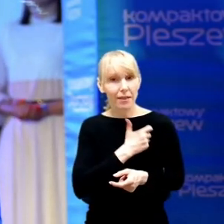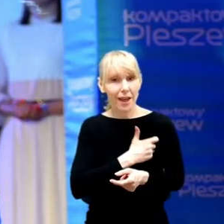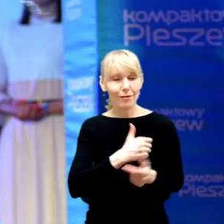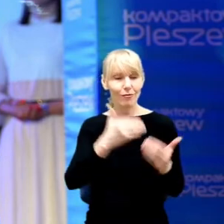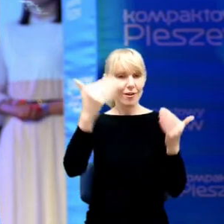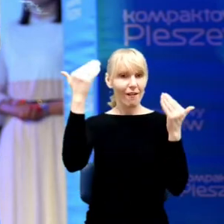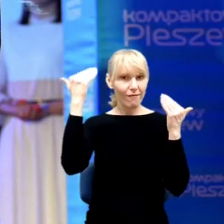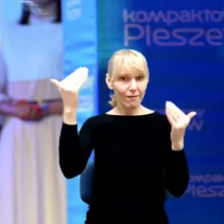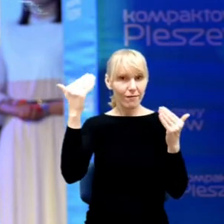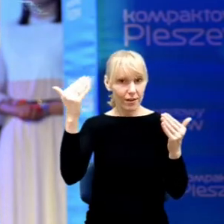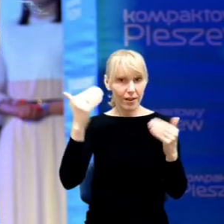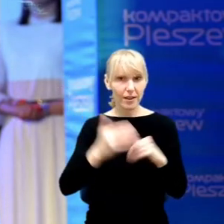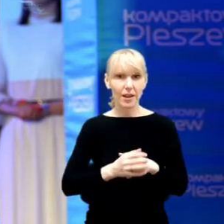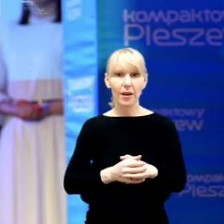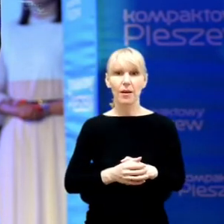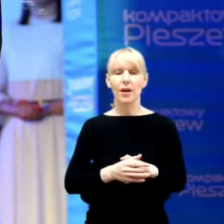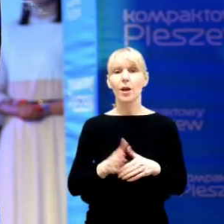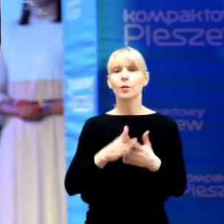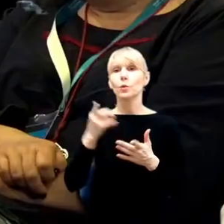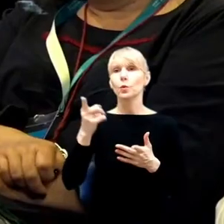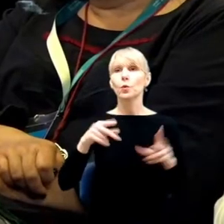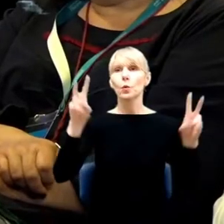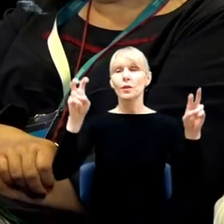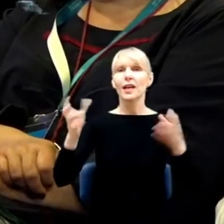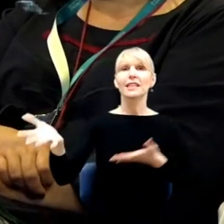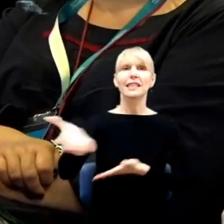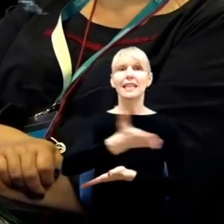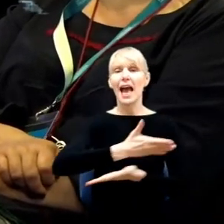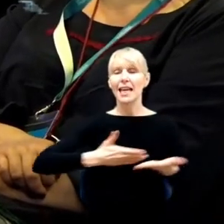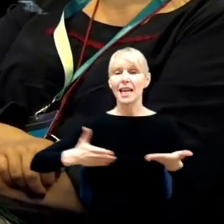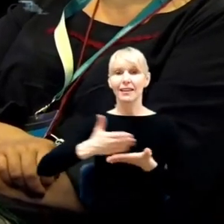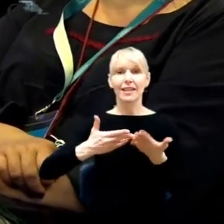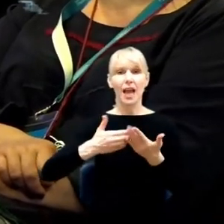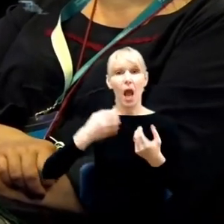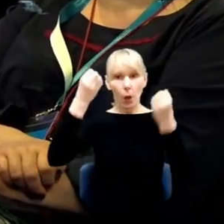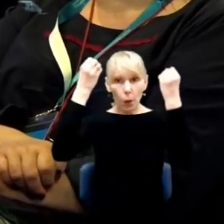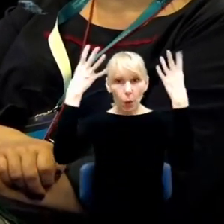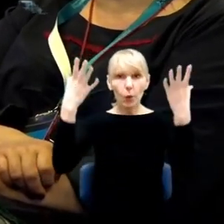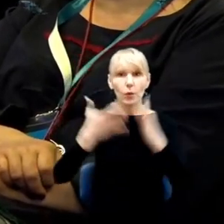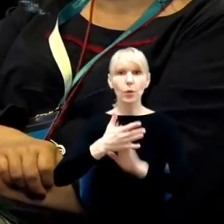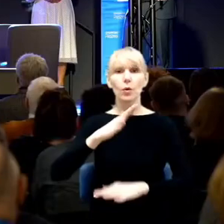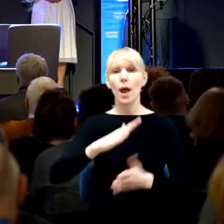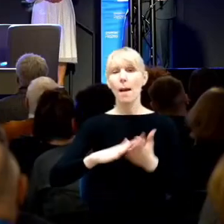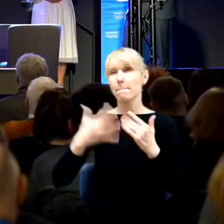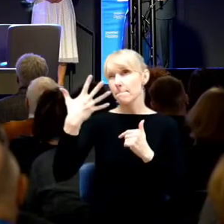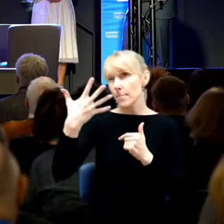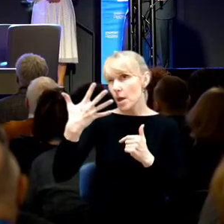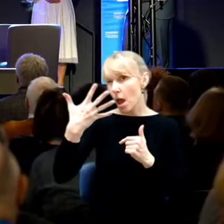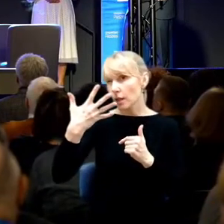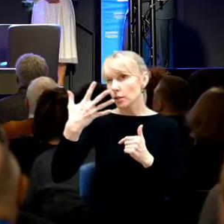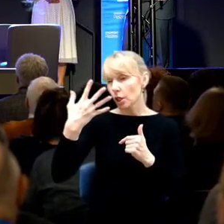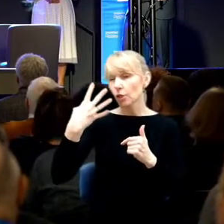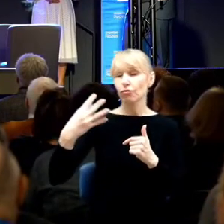W murach Zajezdni Kultury. Obiekt zrewitalizowany 5-4 lata temu